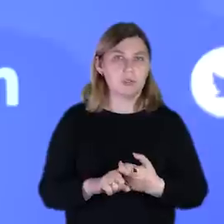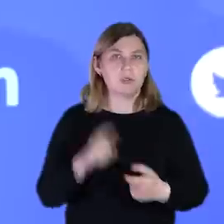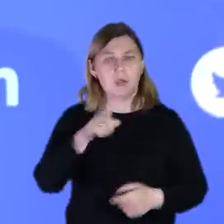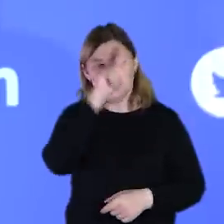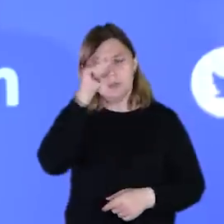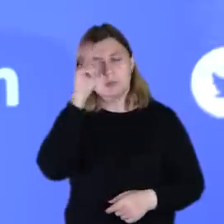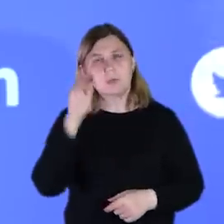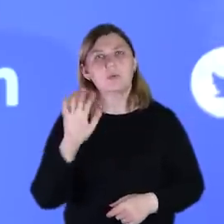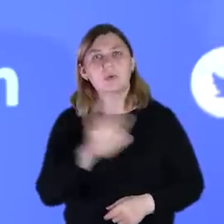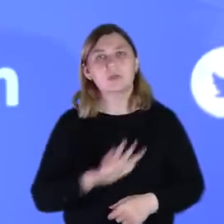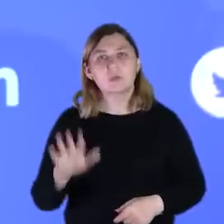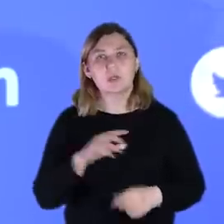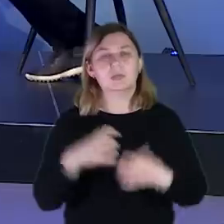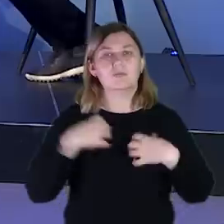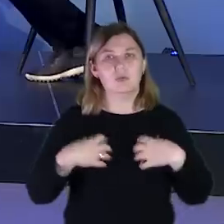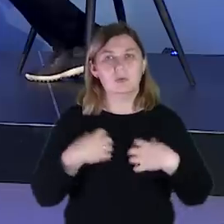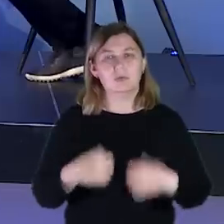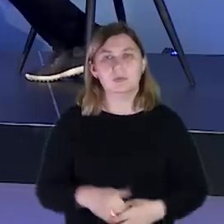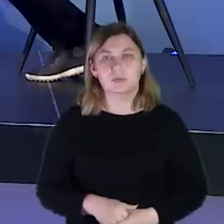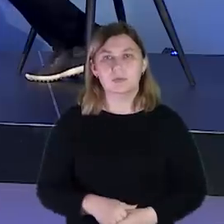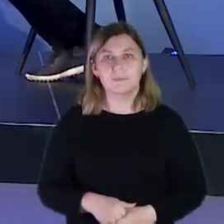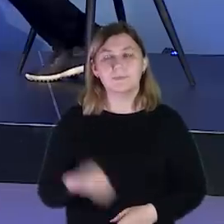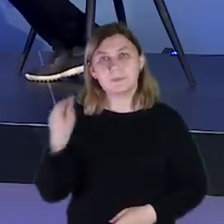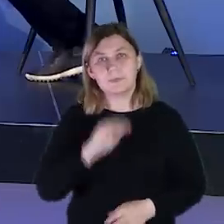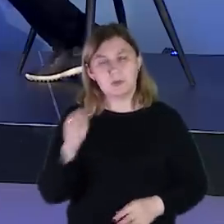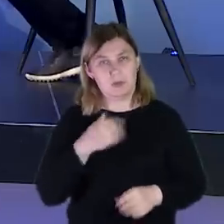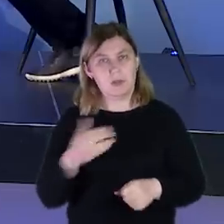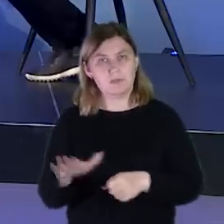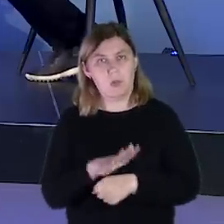społecznymi, jak i z kwestiami przyrodniczymi. -To jeszcze tak tytułem uzupełnienia: